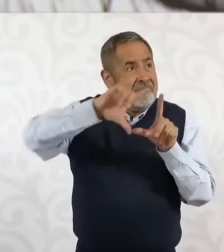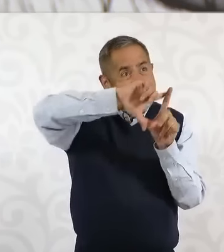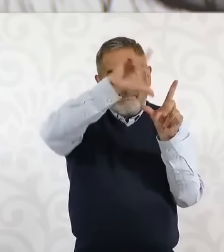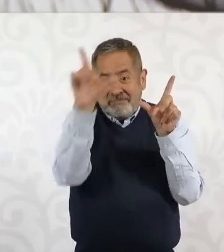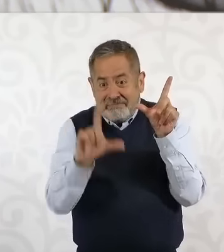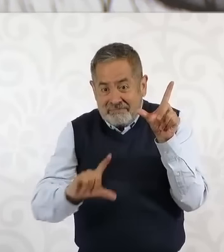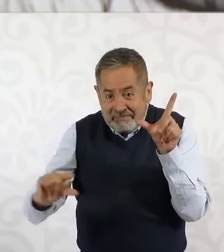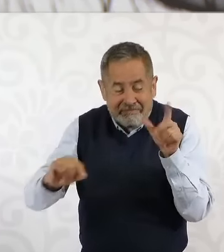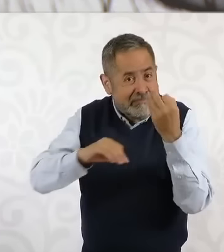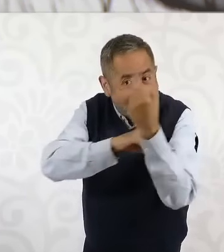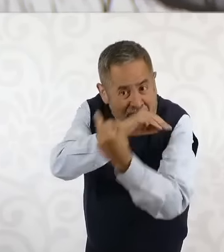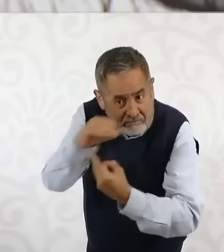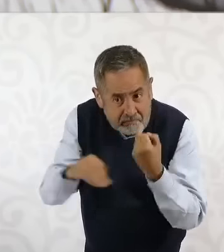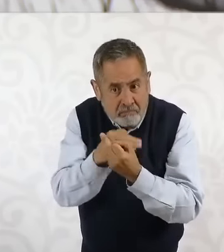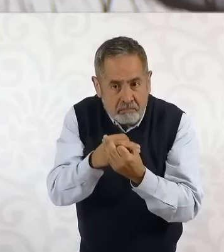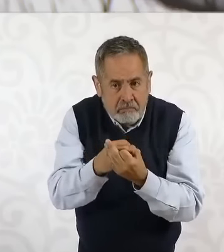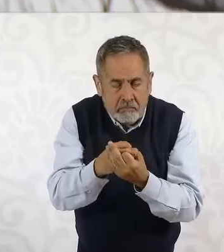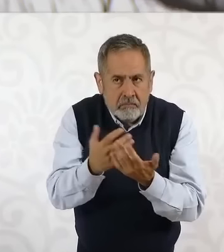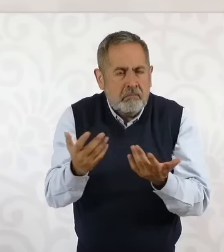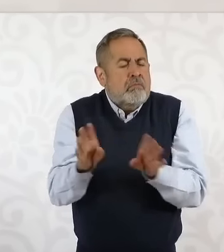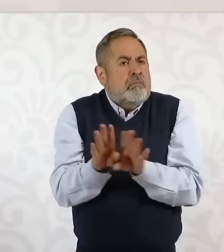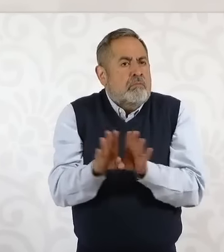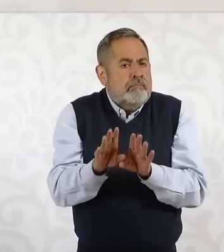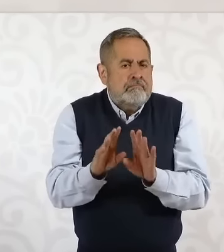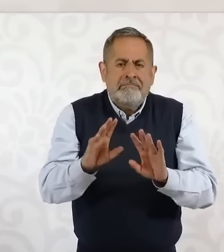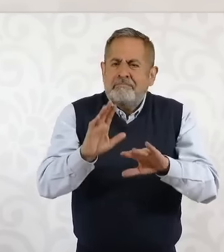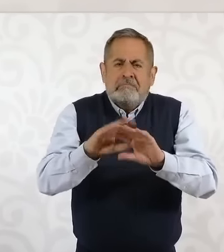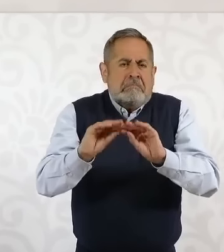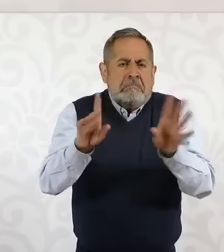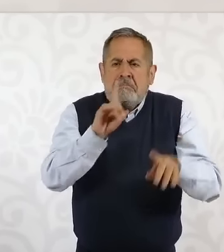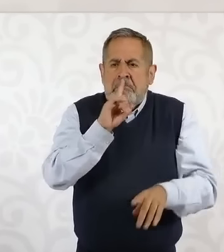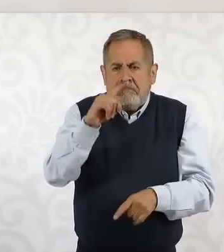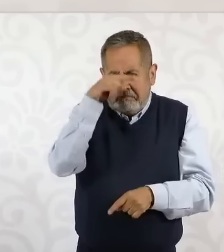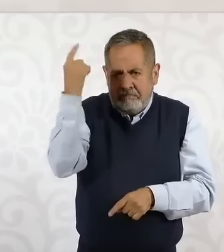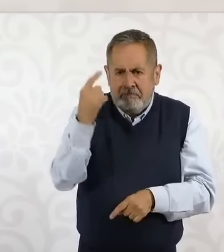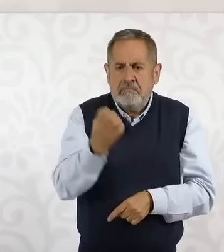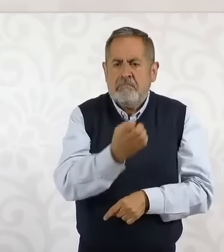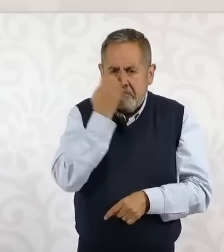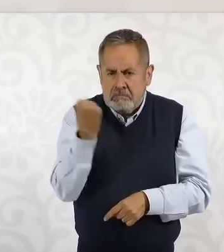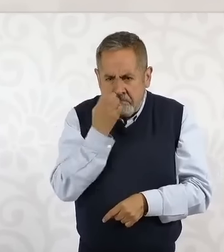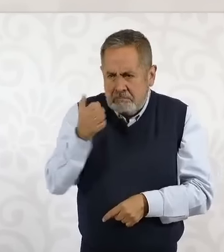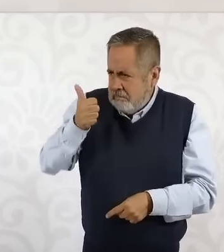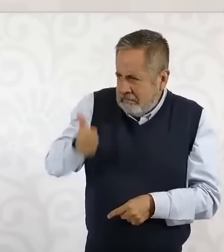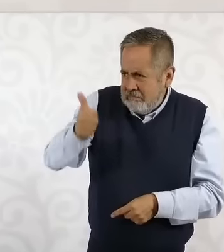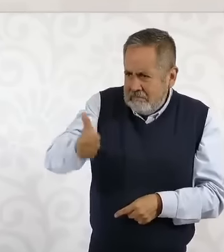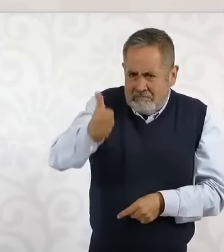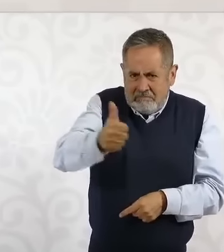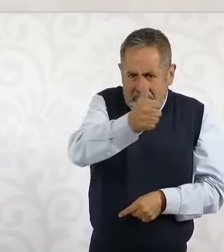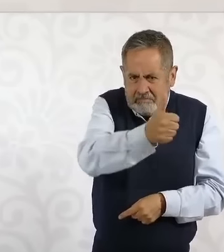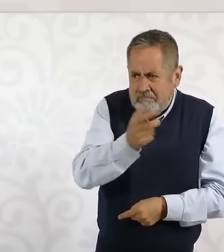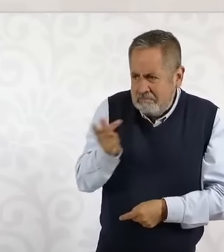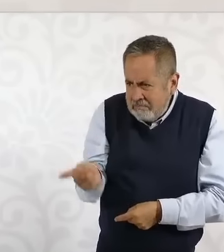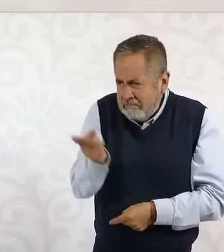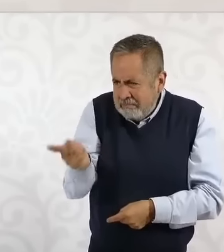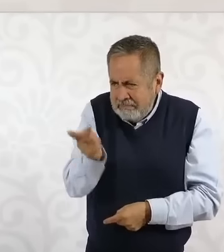la mejor forma de que lo hagan? Muy sencillo, en las escuelas. en las escuelas, ahí es donde debe